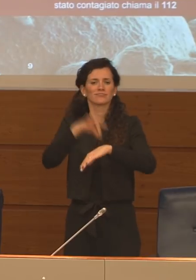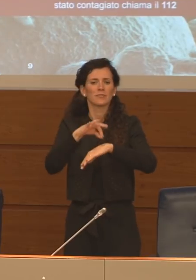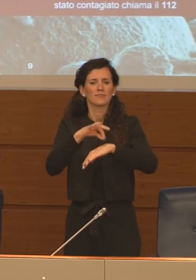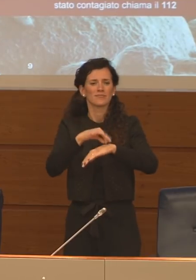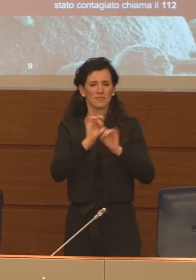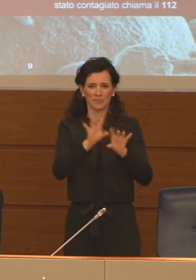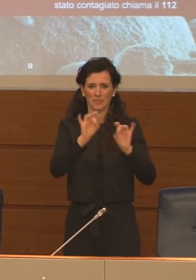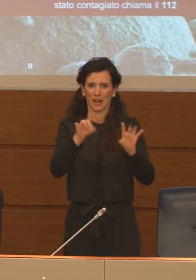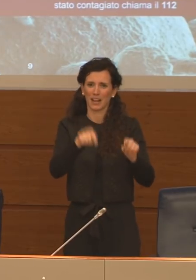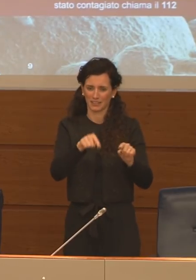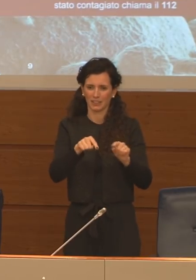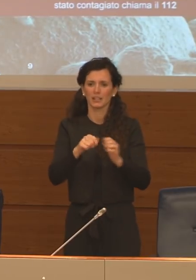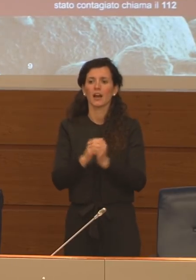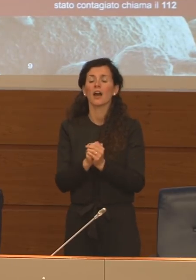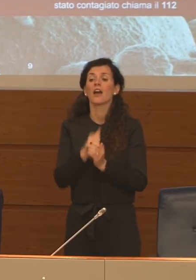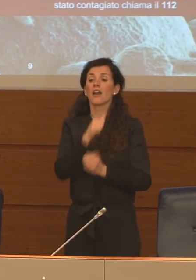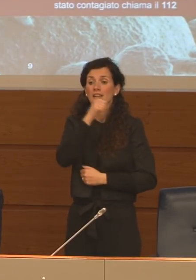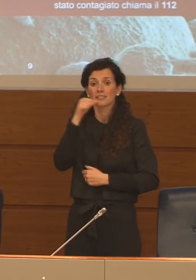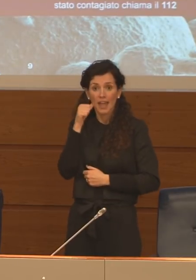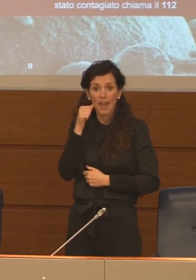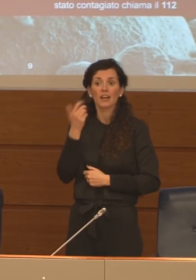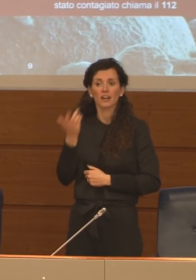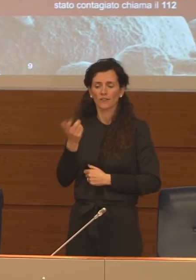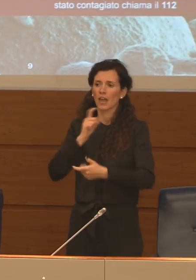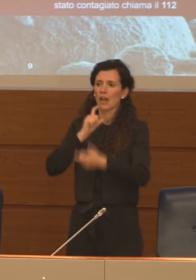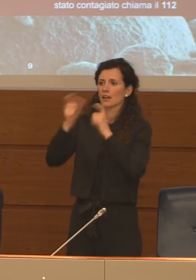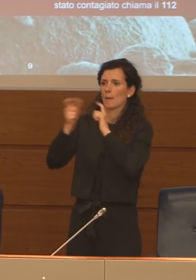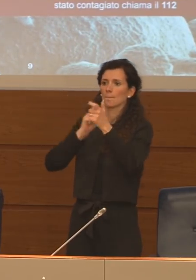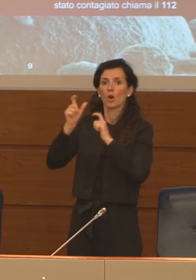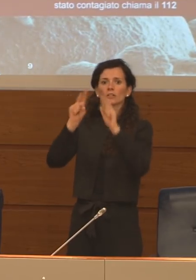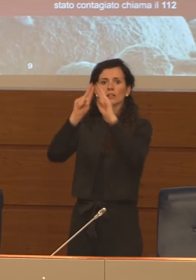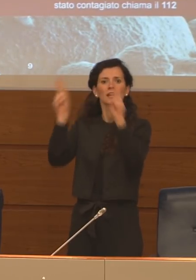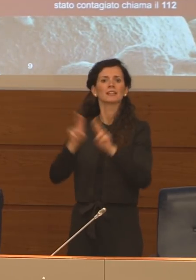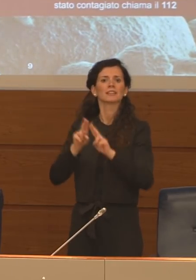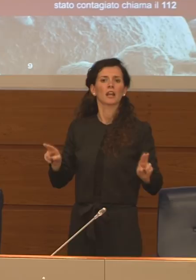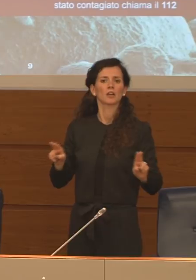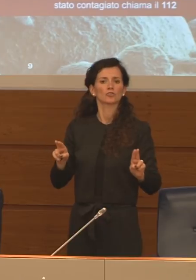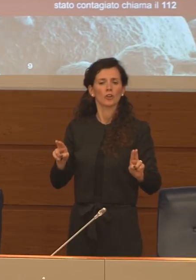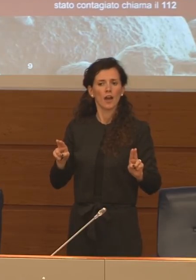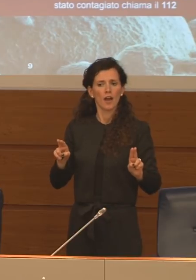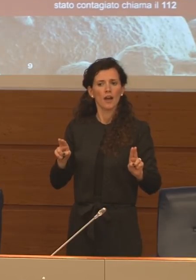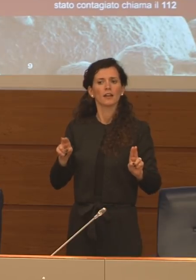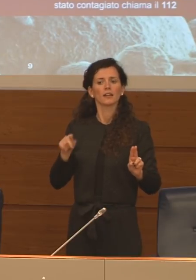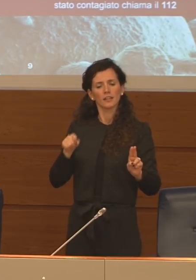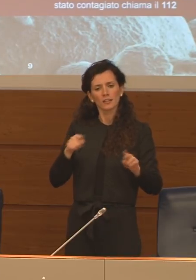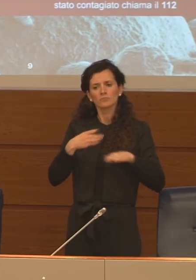serve anche nei nostri rapporti internazionali e per condividere con gli